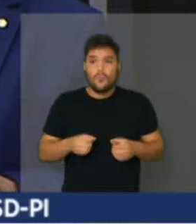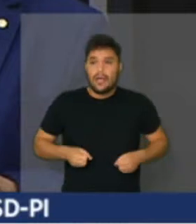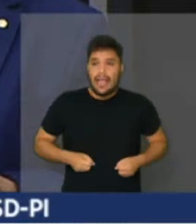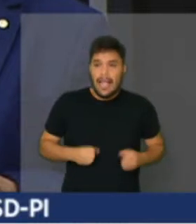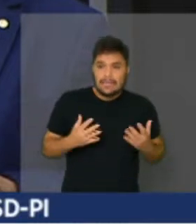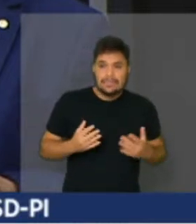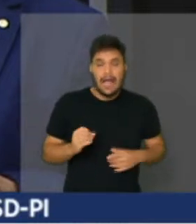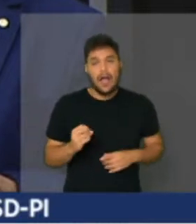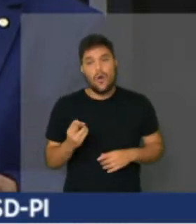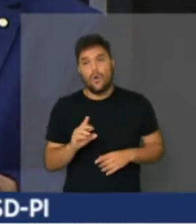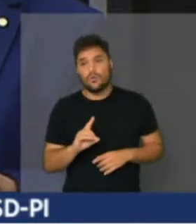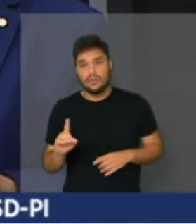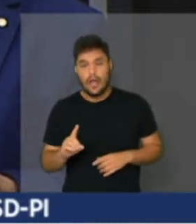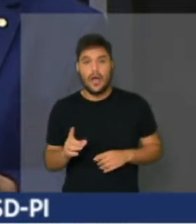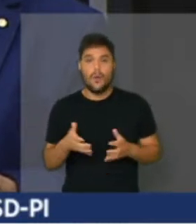EXPANDIR A PRESTAÇÃO DE SEUS